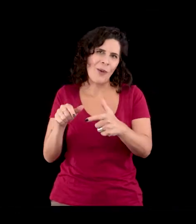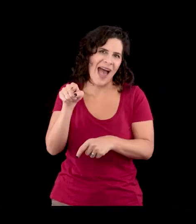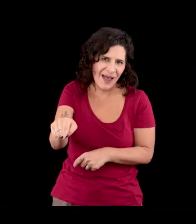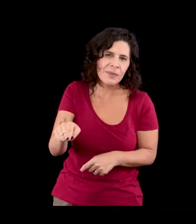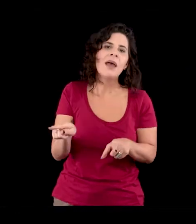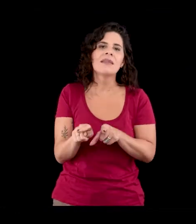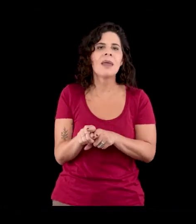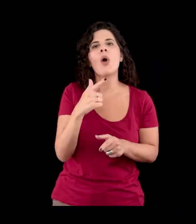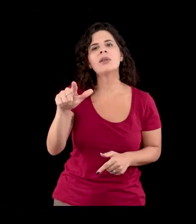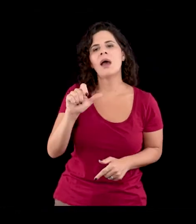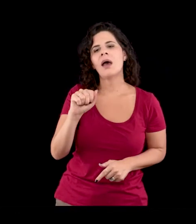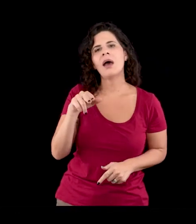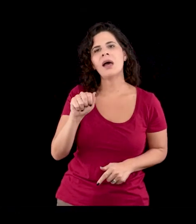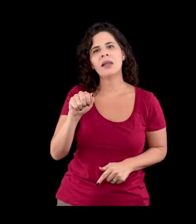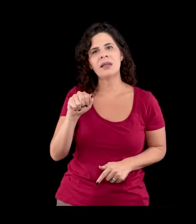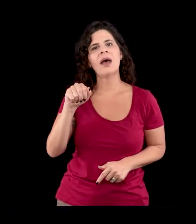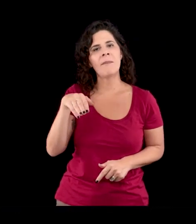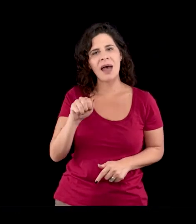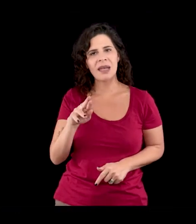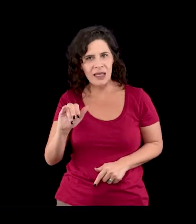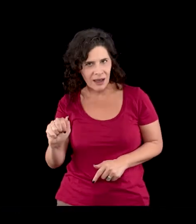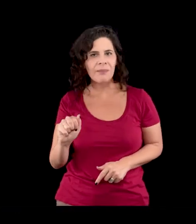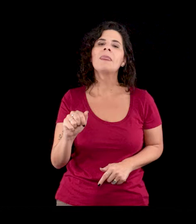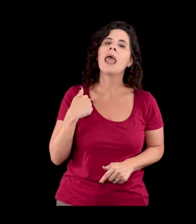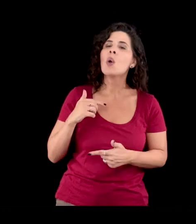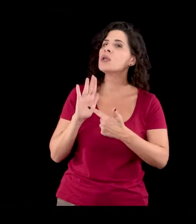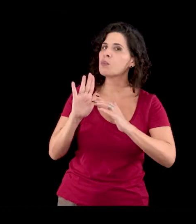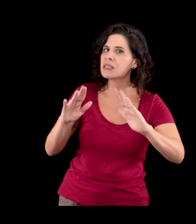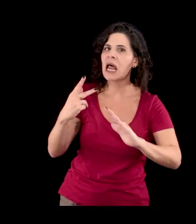Teve a Anna Maria Maiolino que expus e expus, naquela ocasião, o Sérgio Camargo,